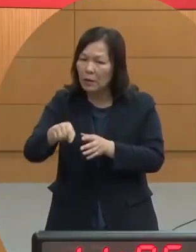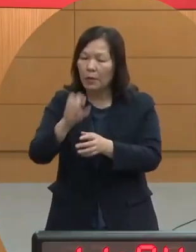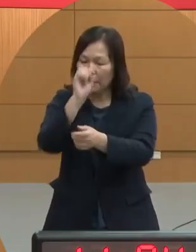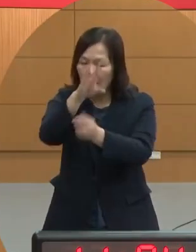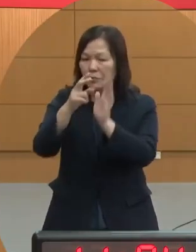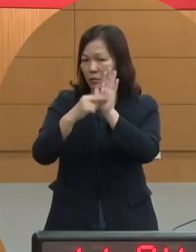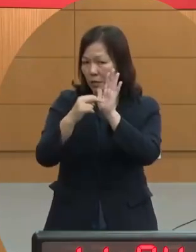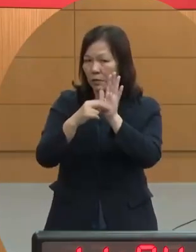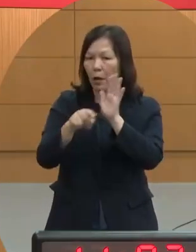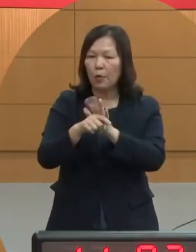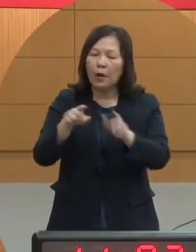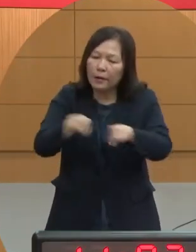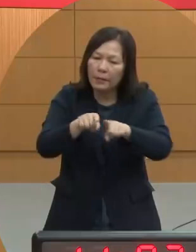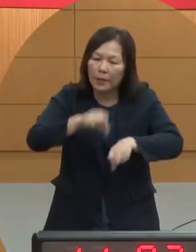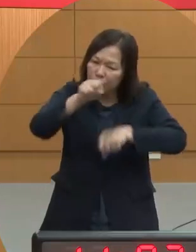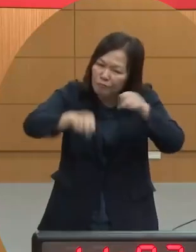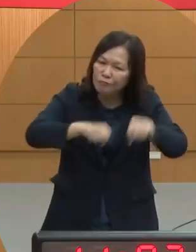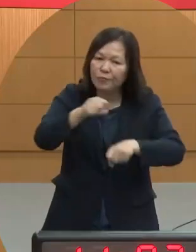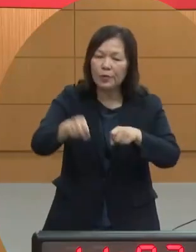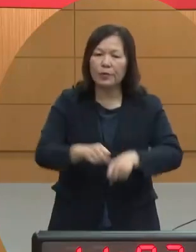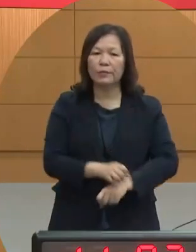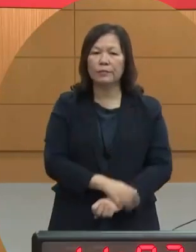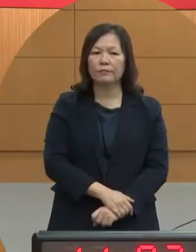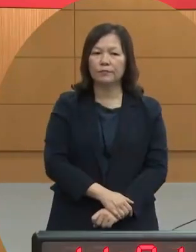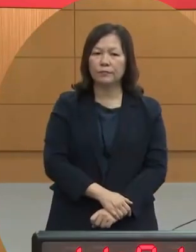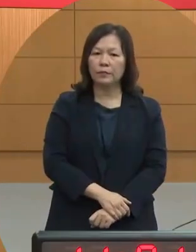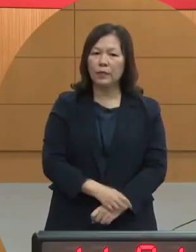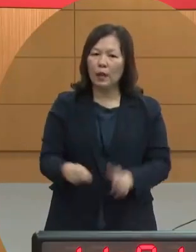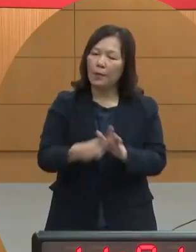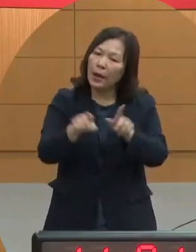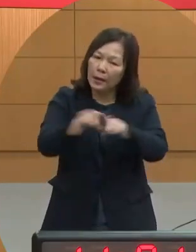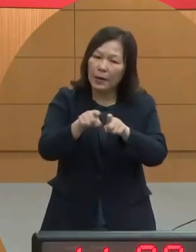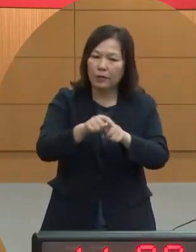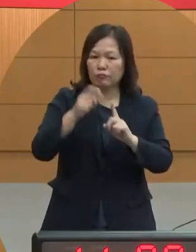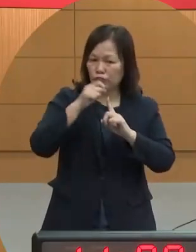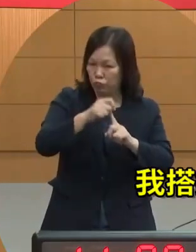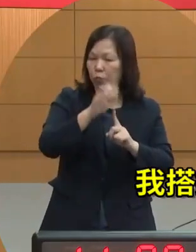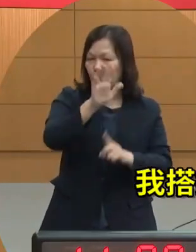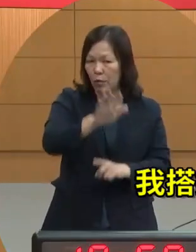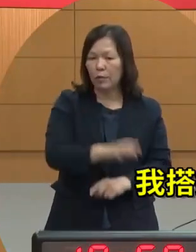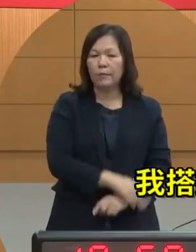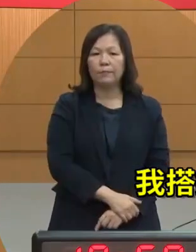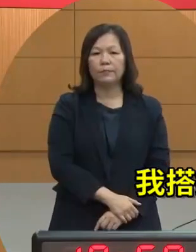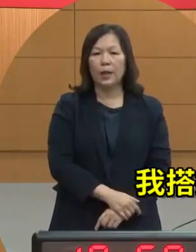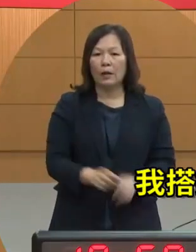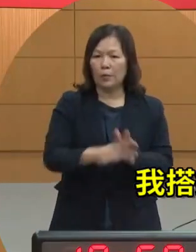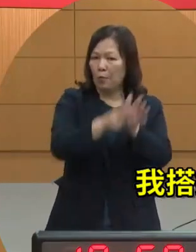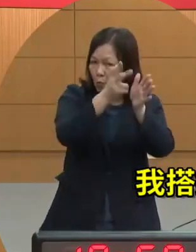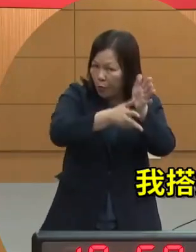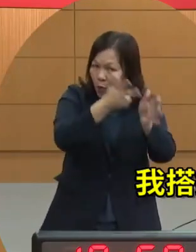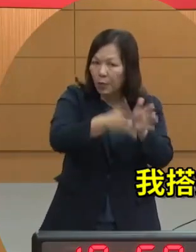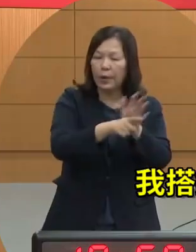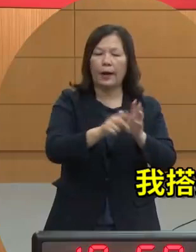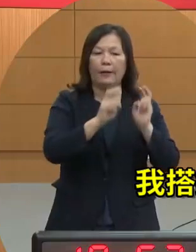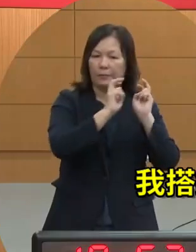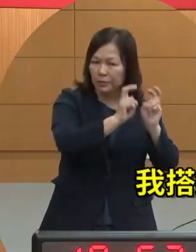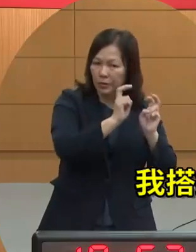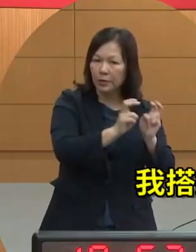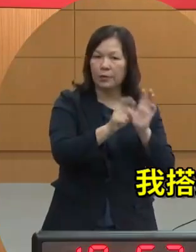我一般騎腳踏車 然後我通常搭公車 我搭鐵路 我搭捷運 我搭高鐵